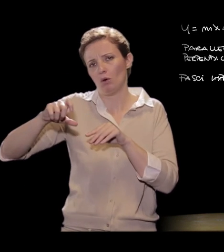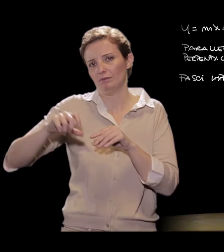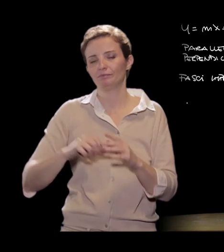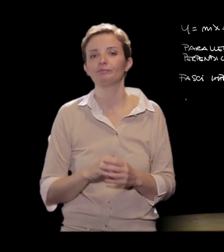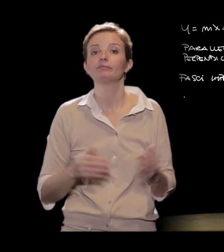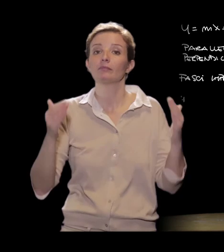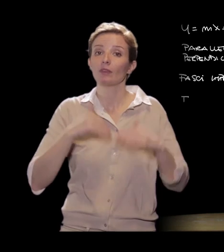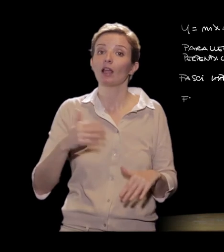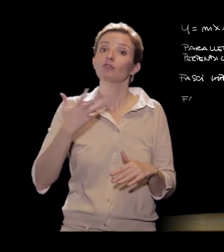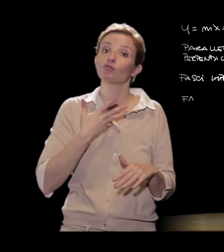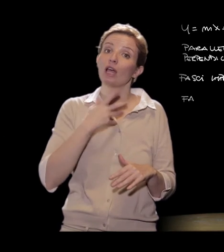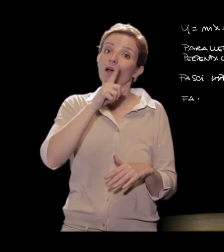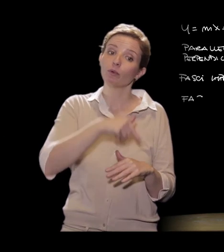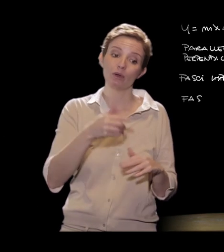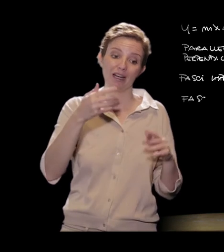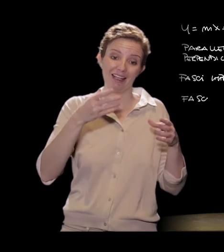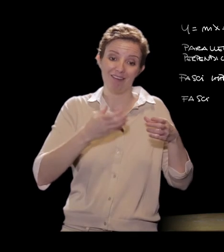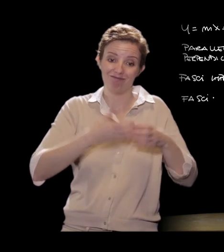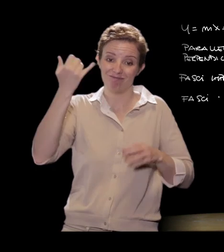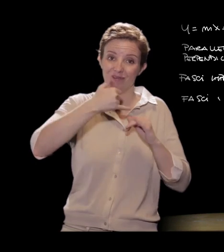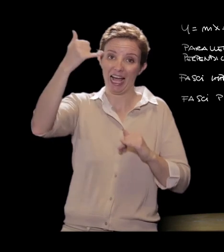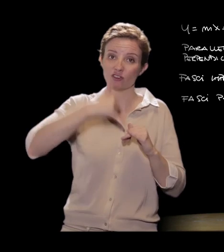Abbiamo anche i fasci propri di rette.